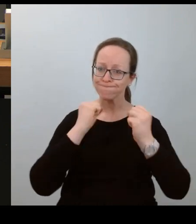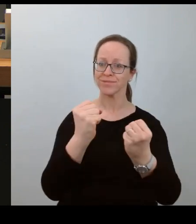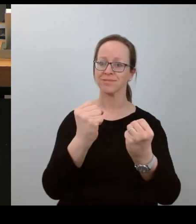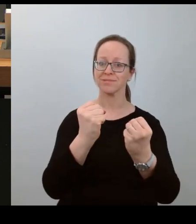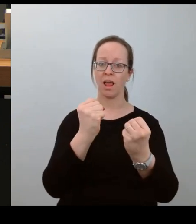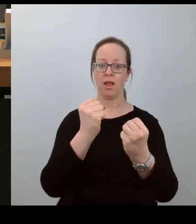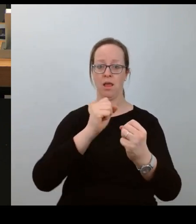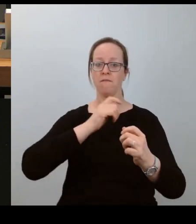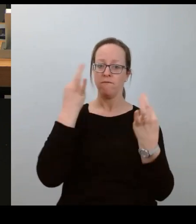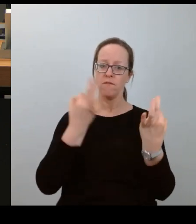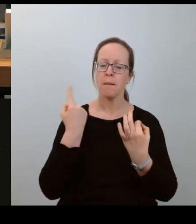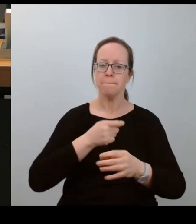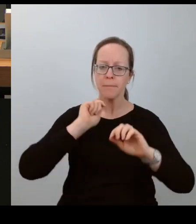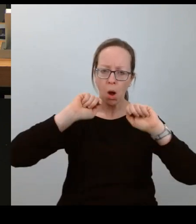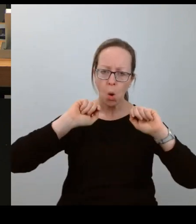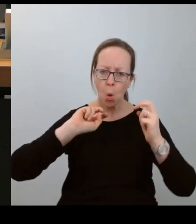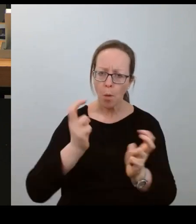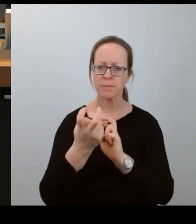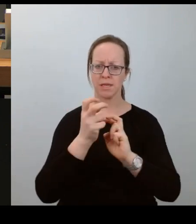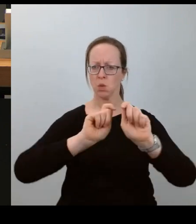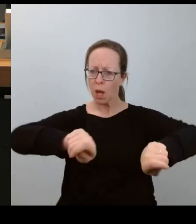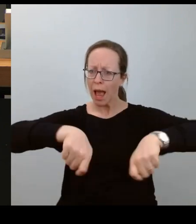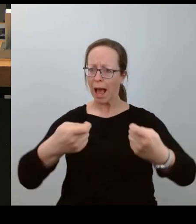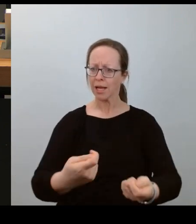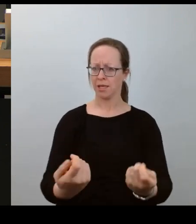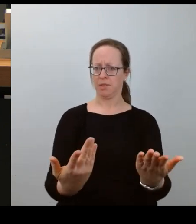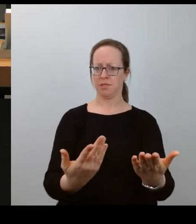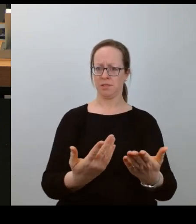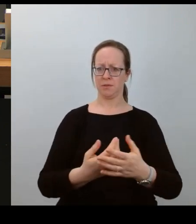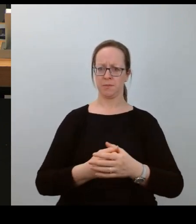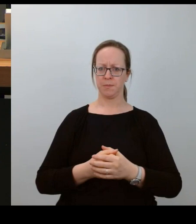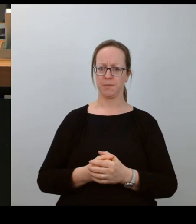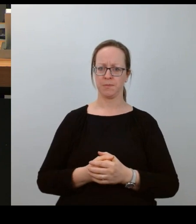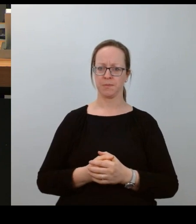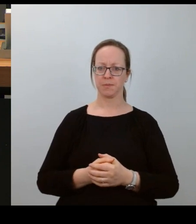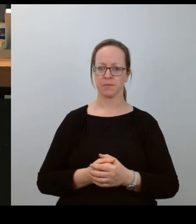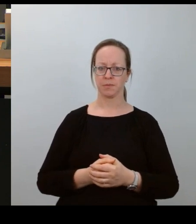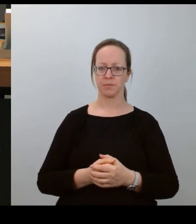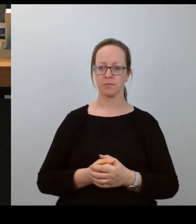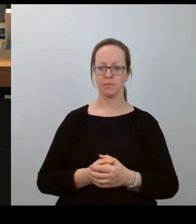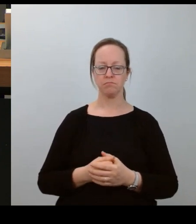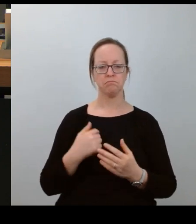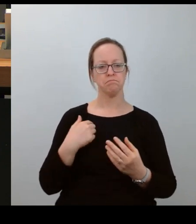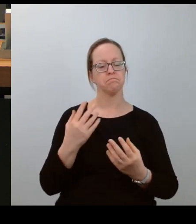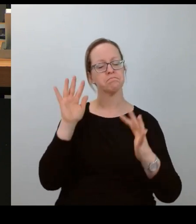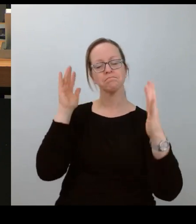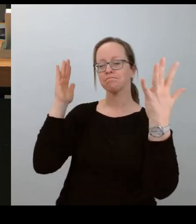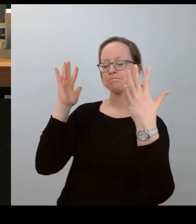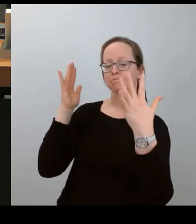indem man sie in ein Stiftungsvermögen überträgt. Dann müssten wir all diese Diskussion überhaupt nicht mehr führen.